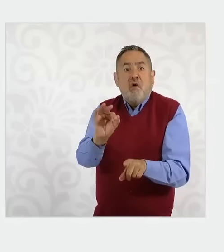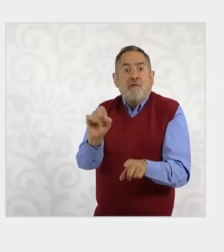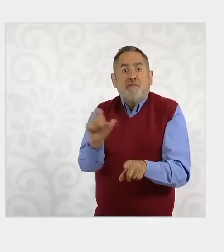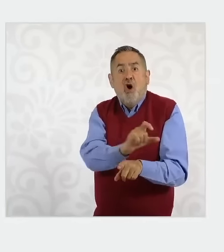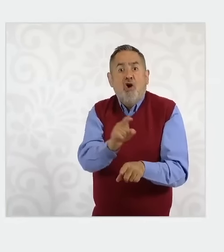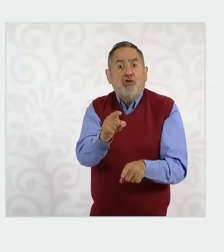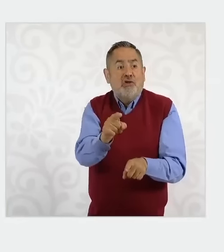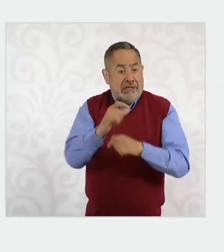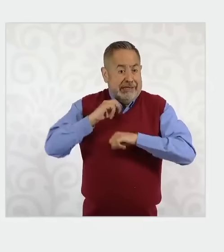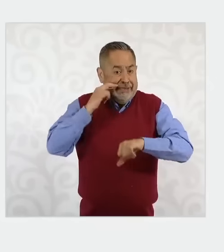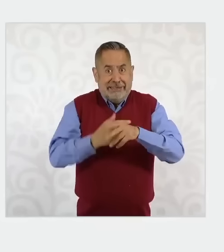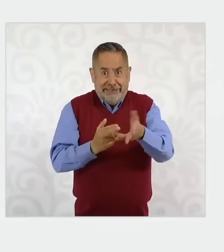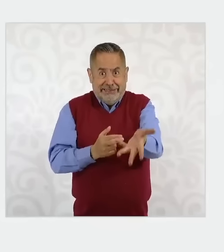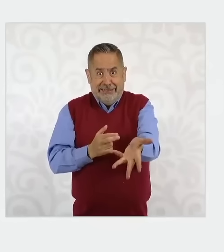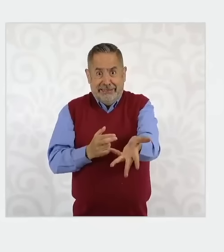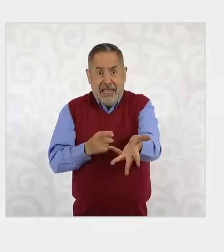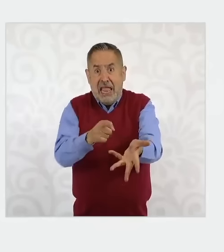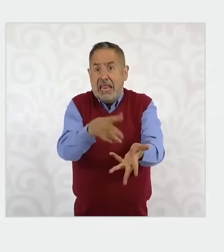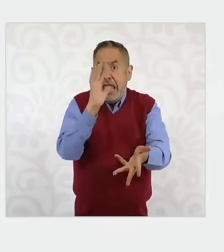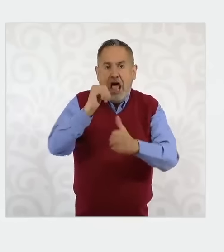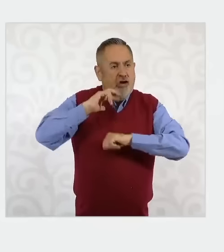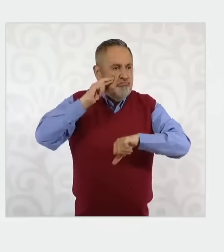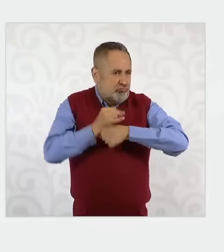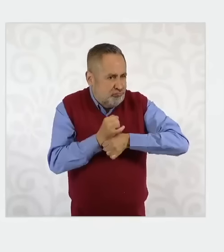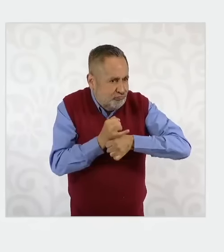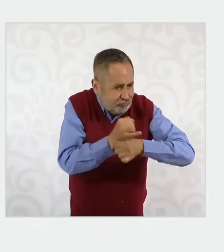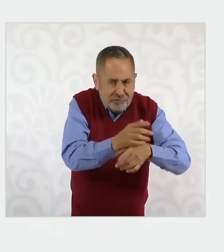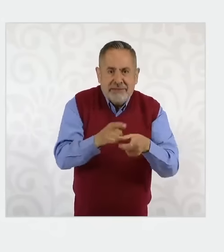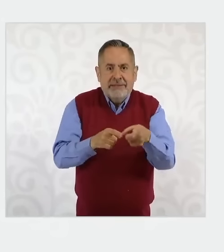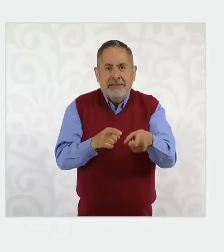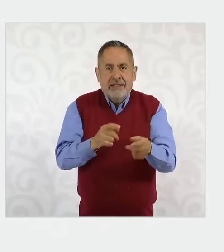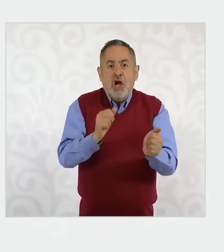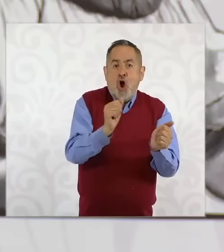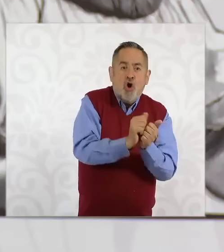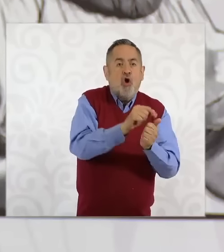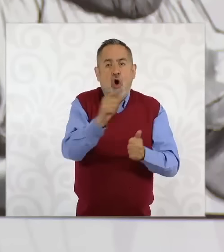titular de la Agencia de Investigación Criminal y con Calderón, su secretario de seguridad.